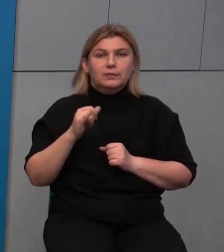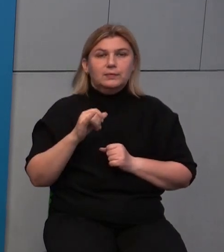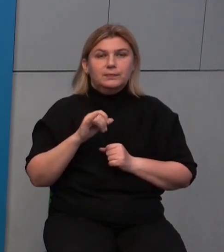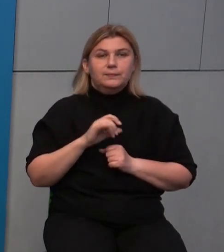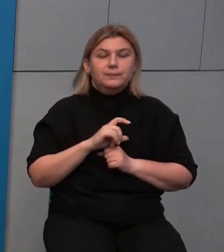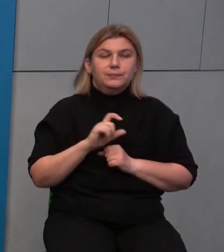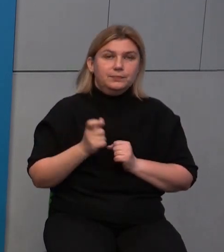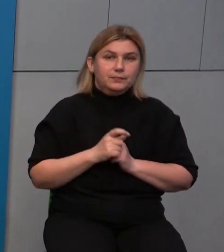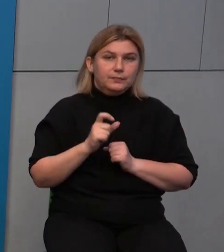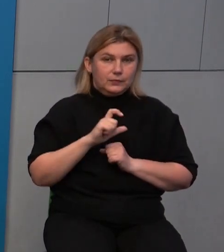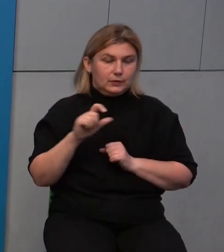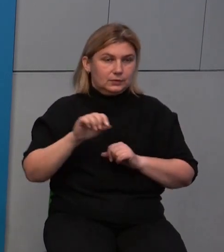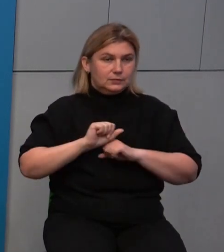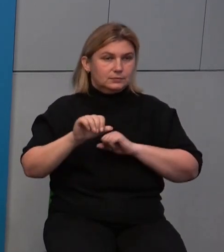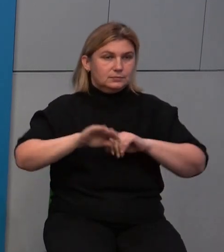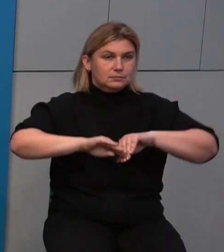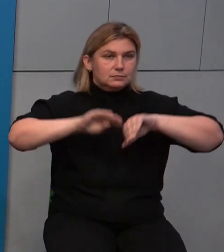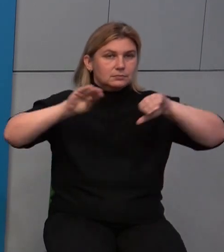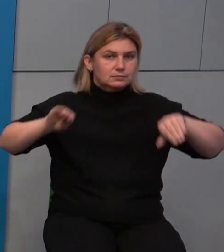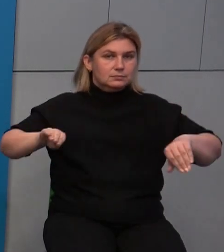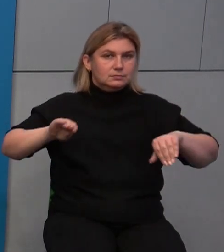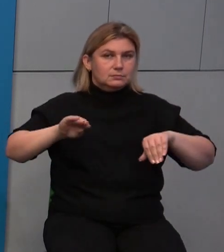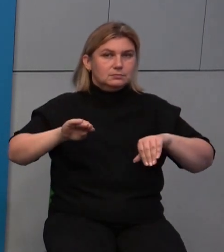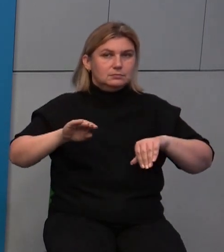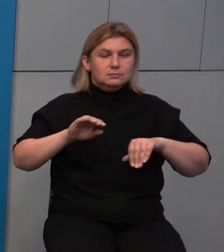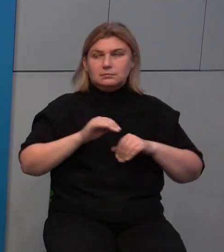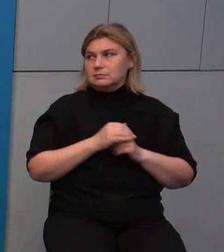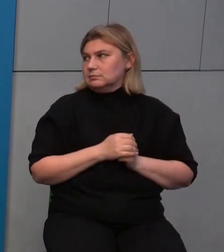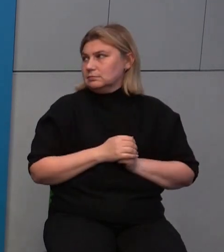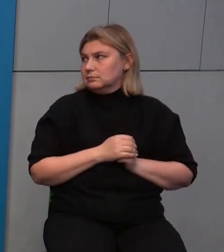że jest zupełnie osobny w tym swoim pisarstwie.